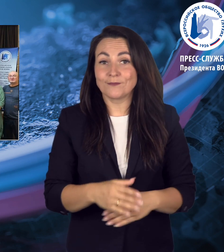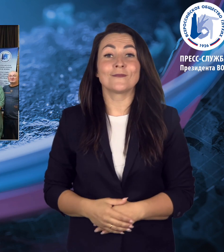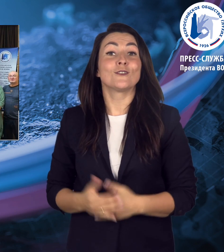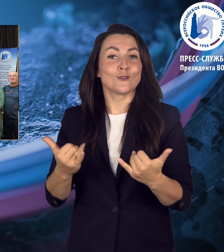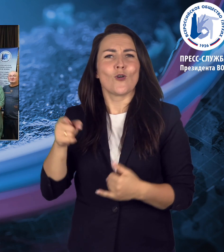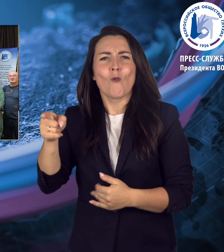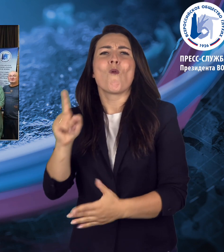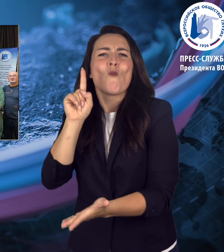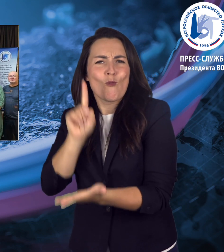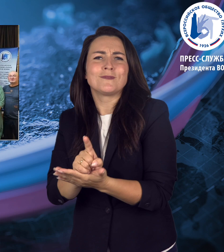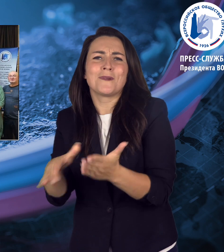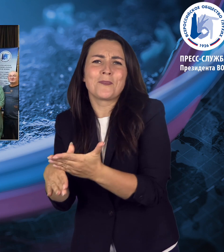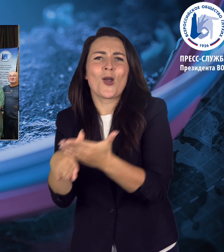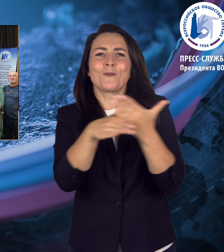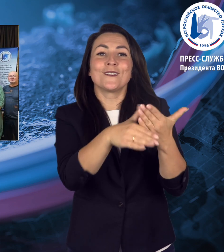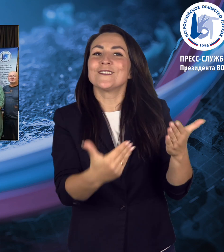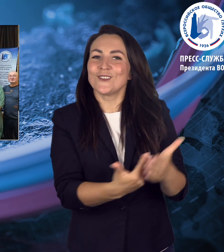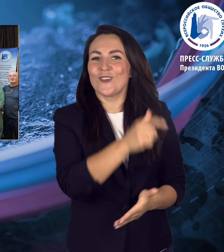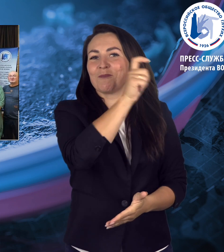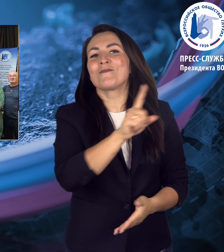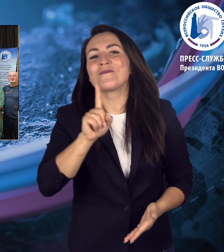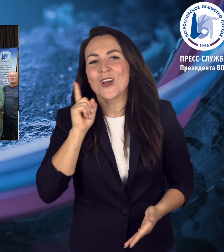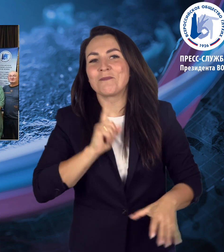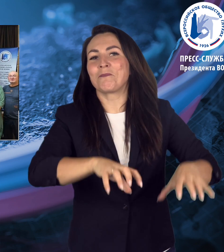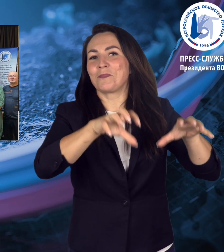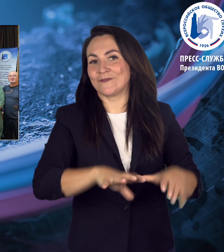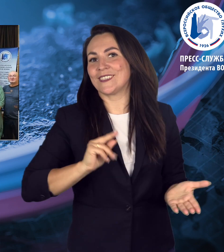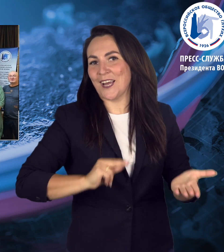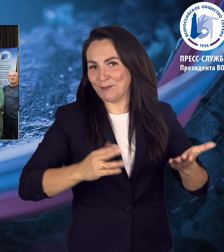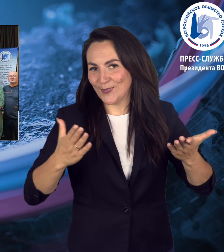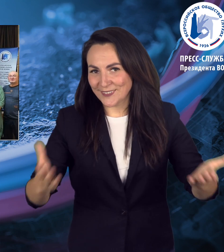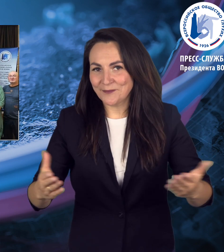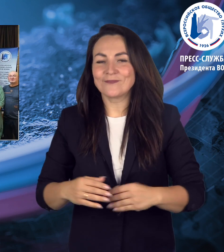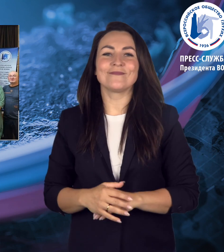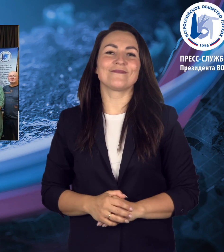Сейчас он обязательно поможет новому молодому председателю в работе», - сказал Станислав Иванов.